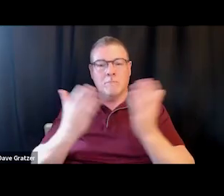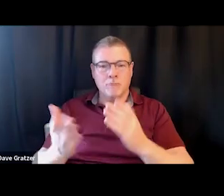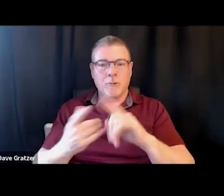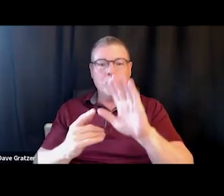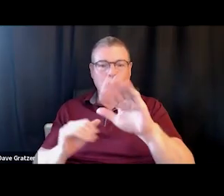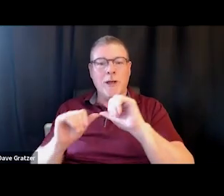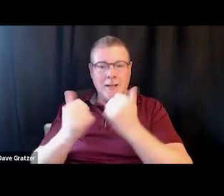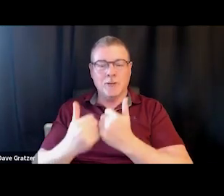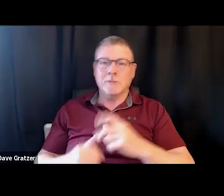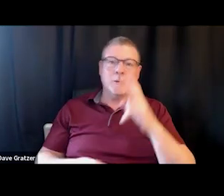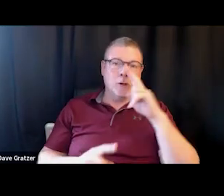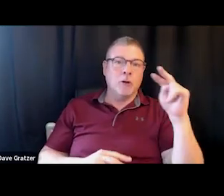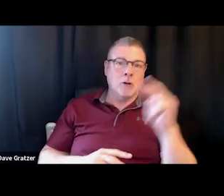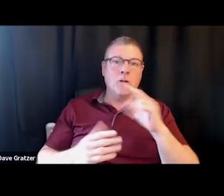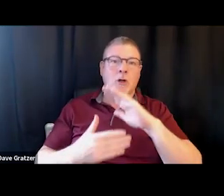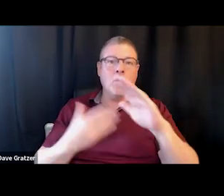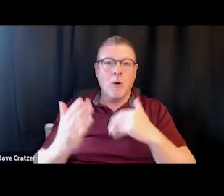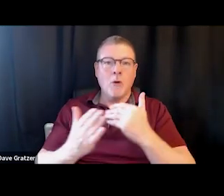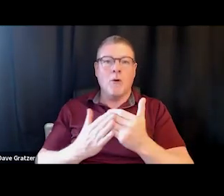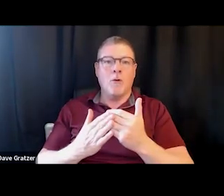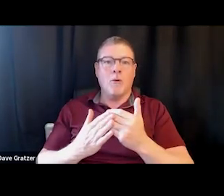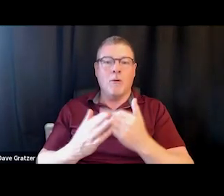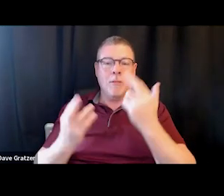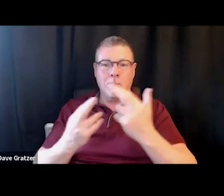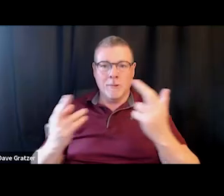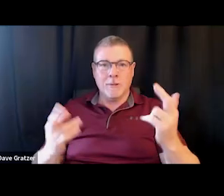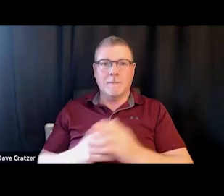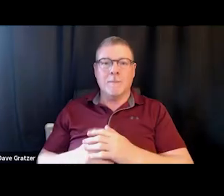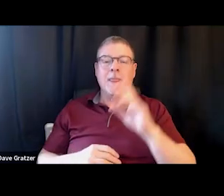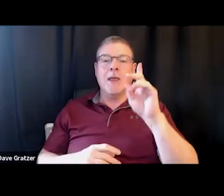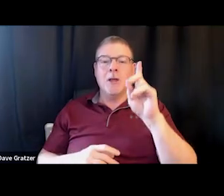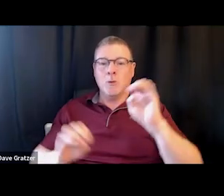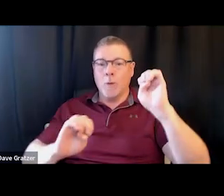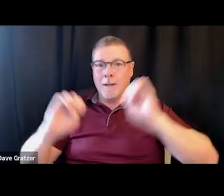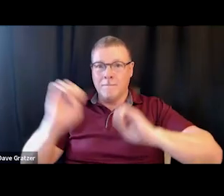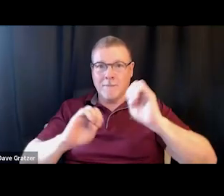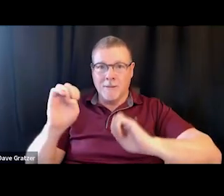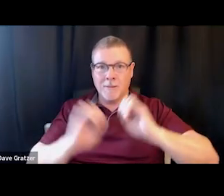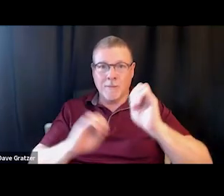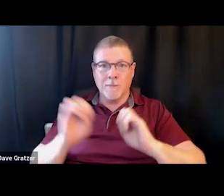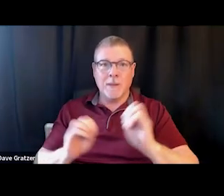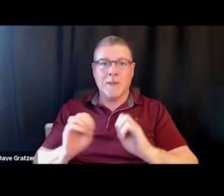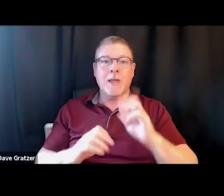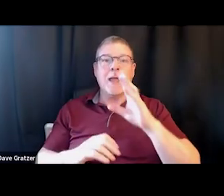Nuevamente, echen un vistazo a todos los recursos. Hagan la evaluación del seminario web, también tendrán la capacidad